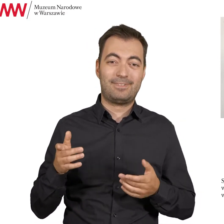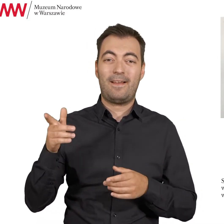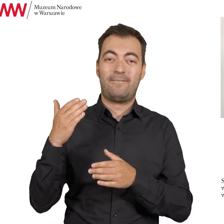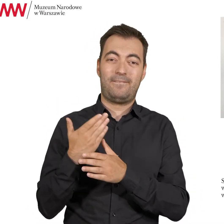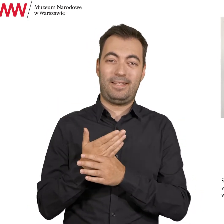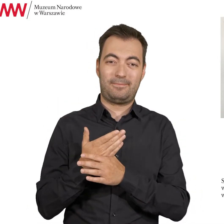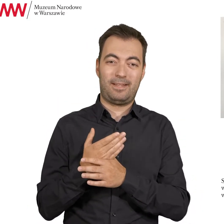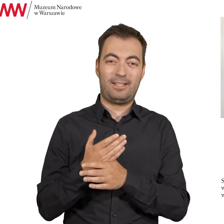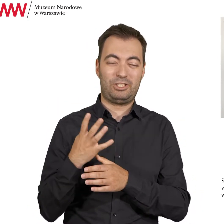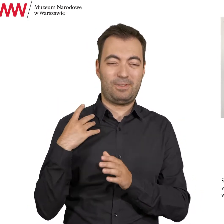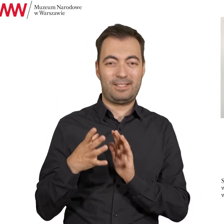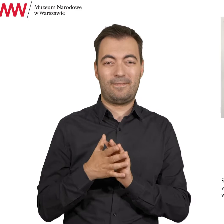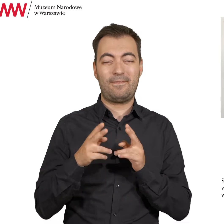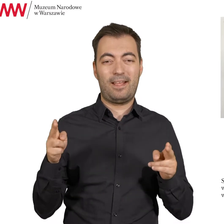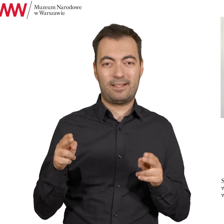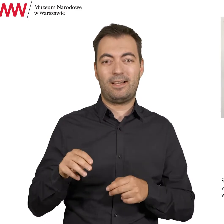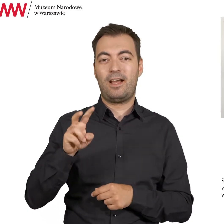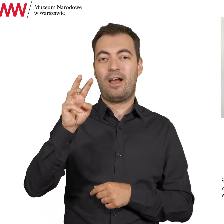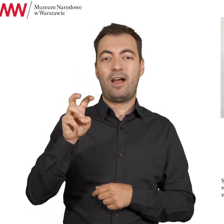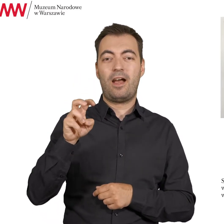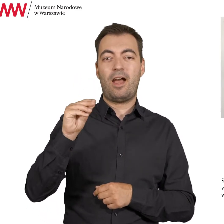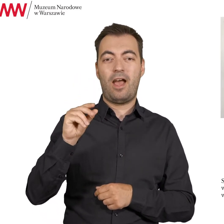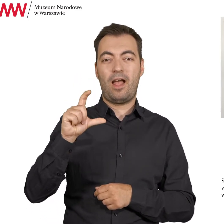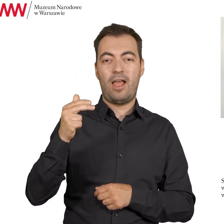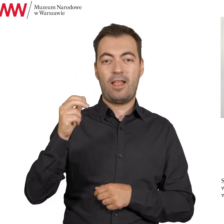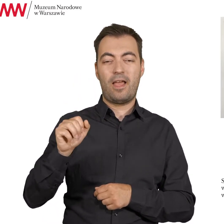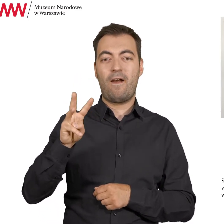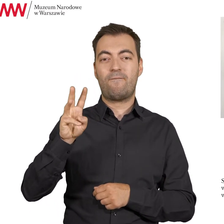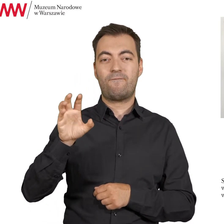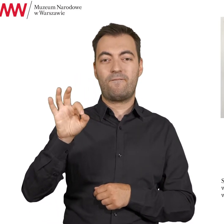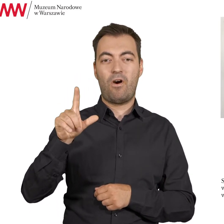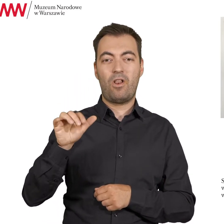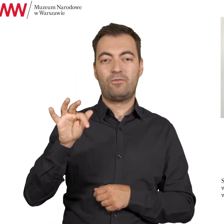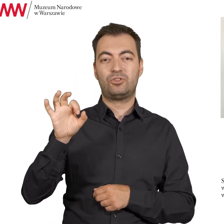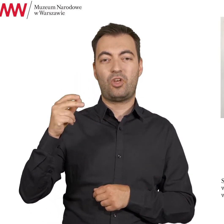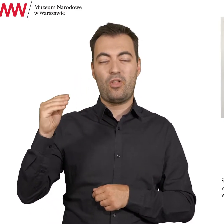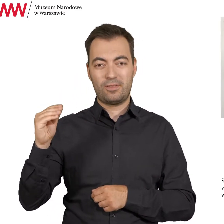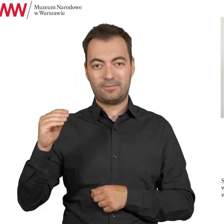Winna temu jest XIX-wieczna firma Heleny Wolfsohn